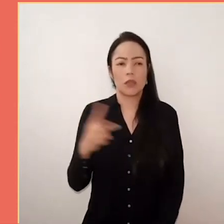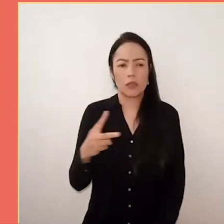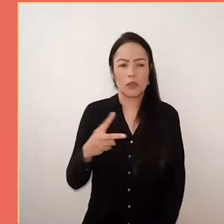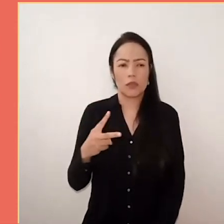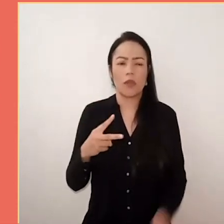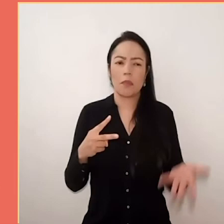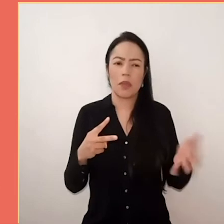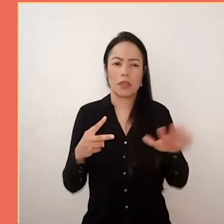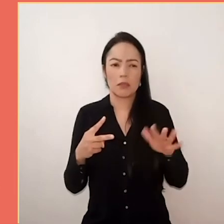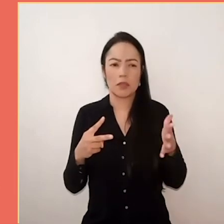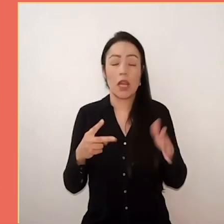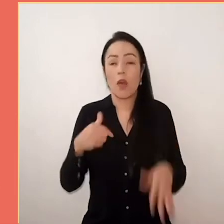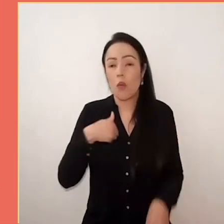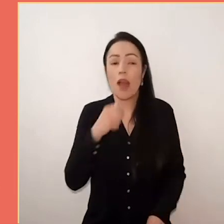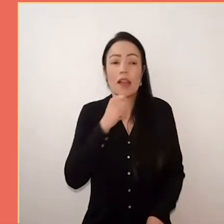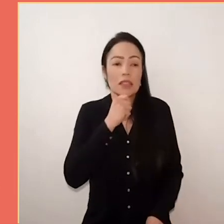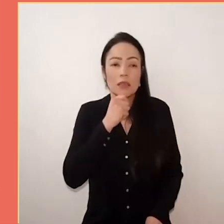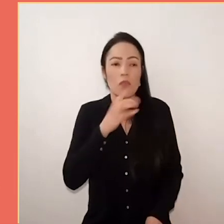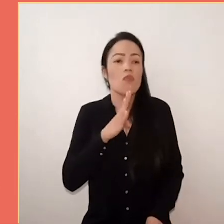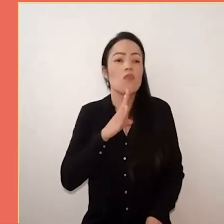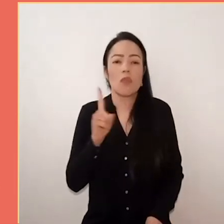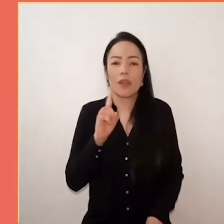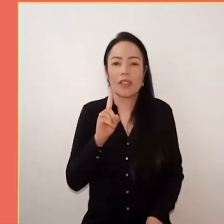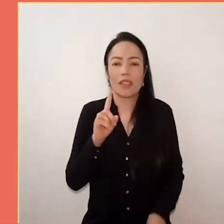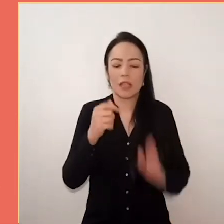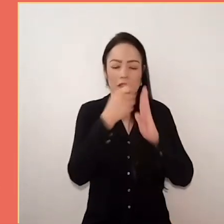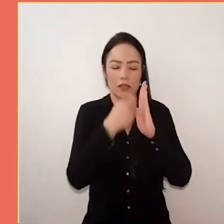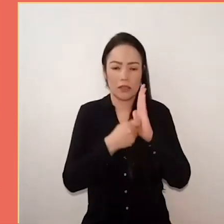eu ainda não tinha conhecido escritoras negras, por exemplo.